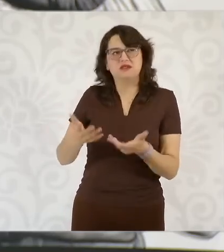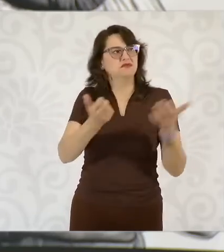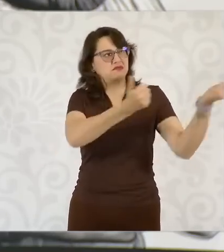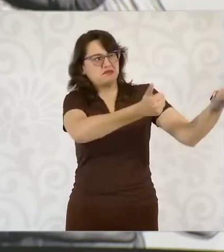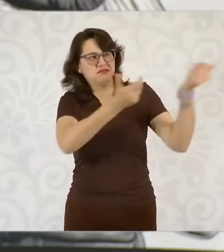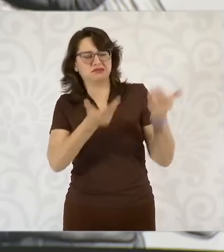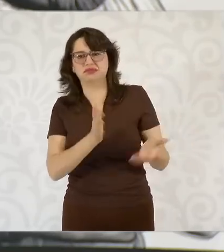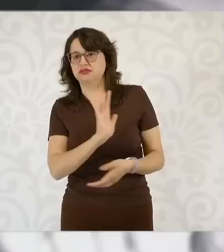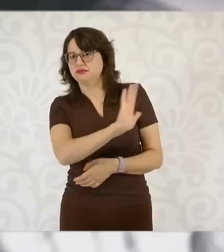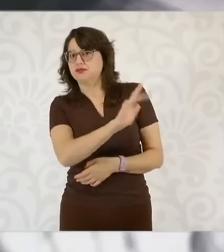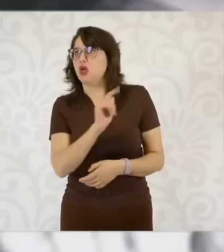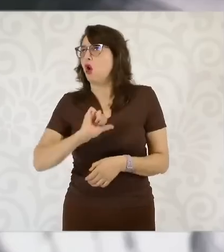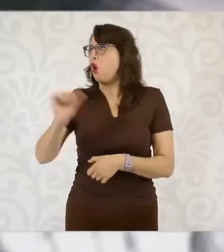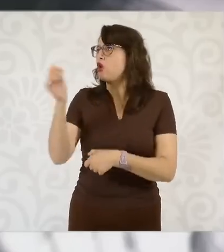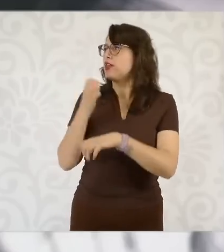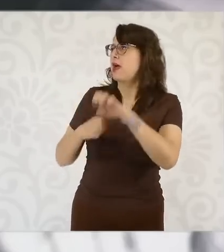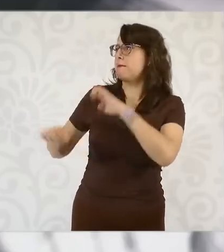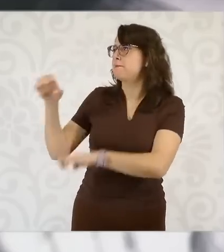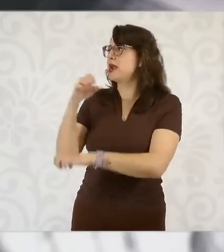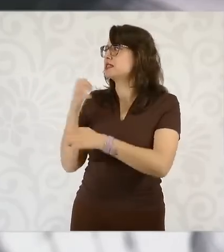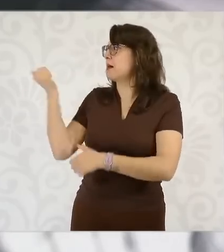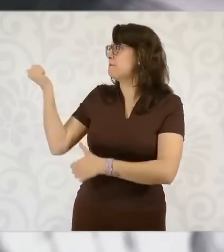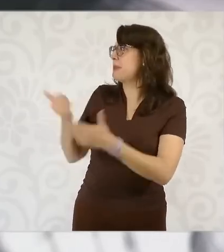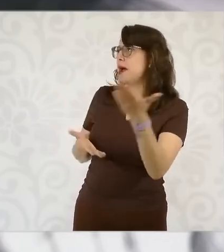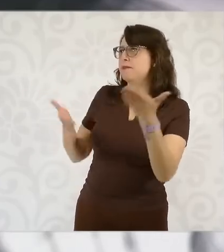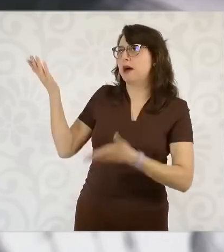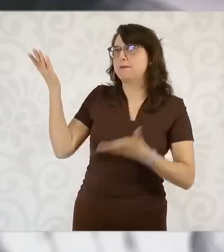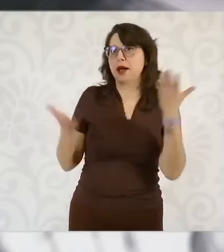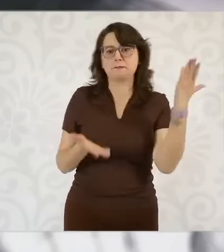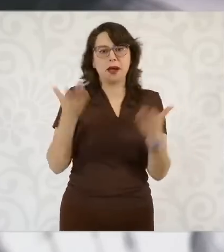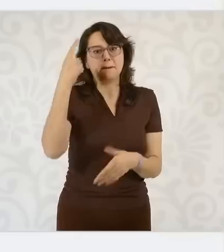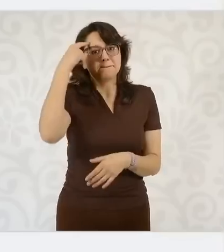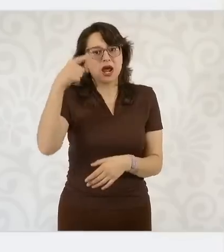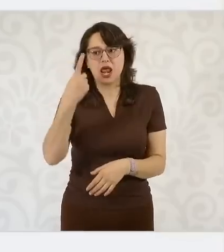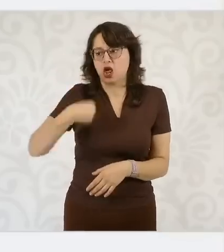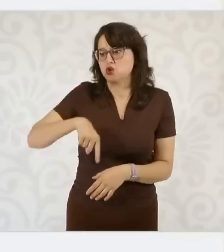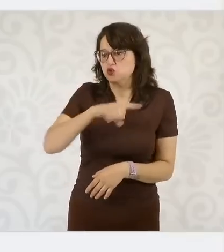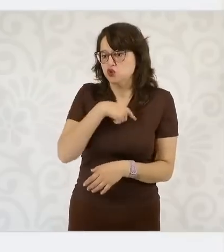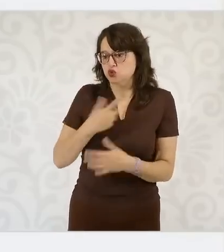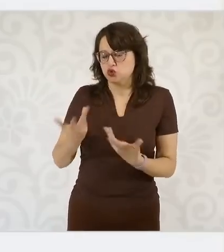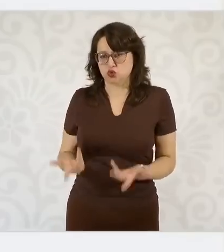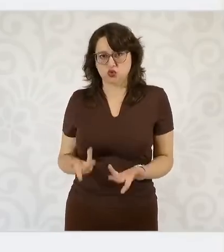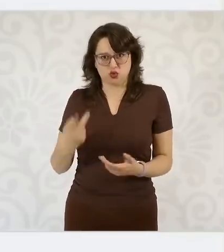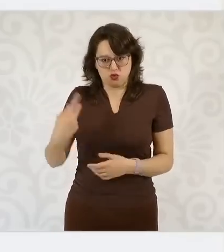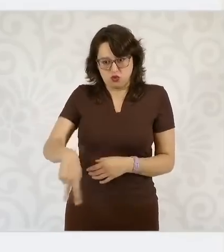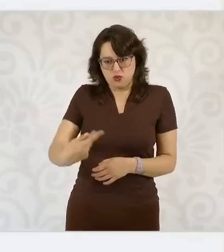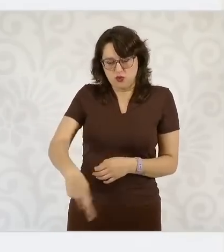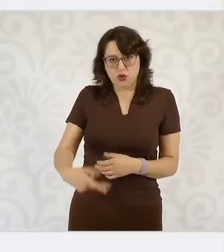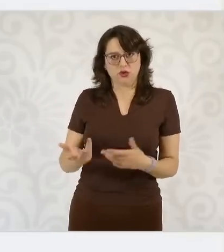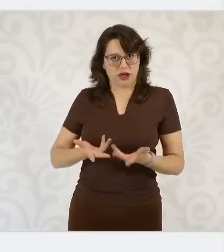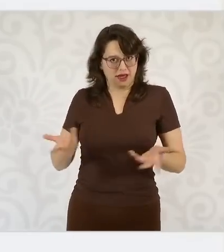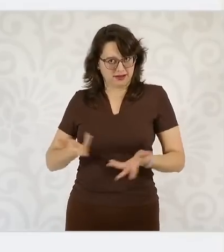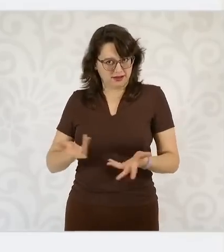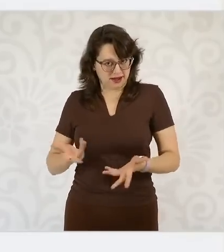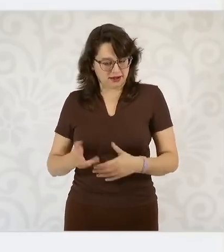empresas para el mercado interno Más allá de la exportación para el mercado interno es que durante